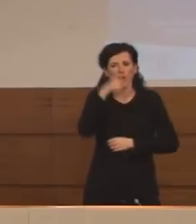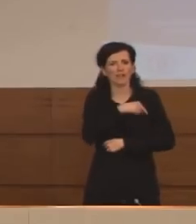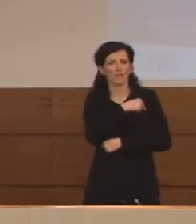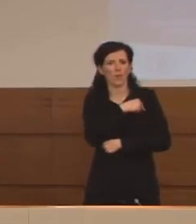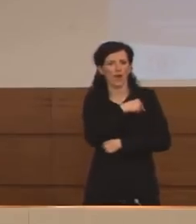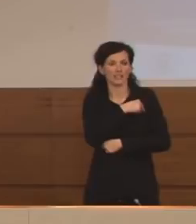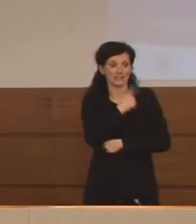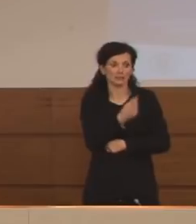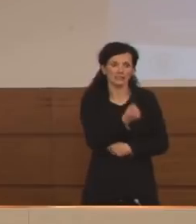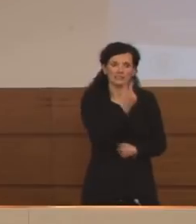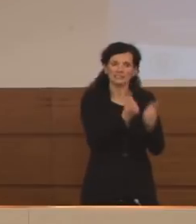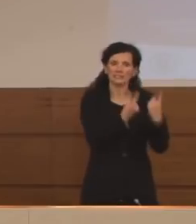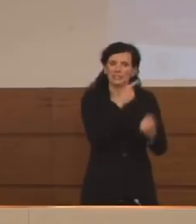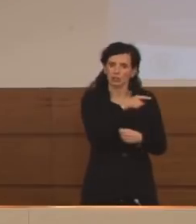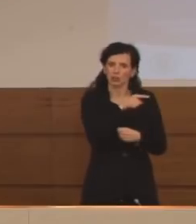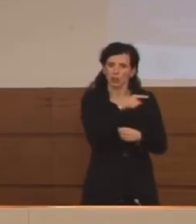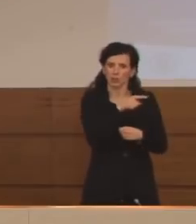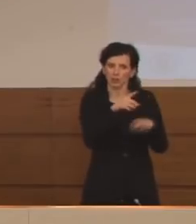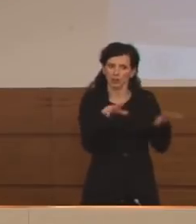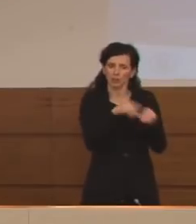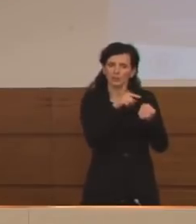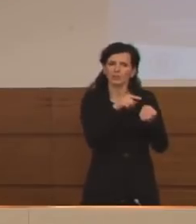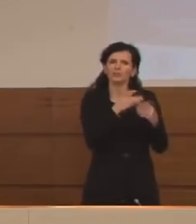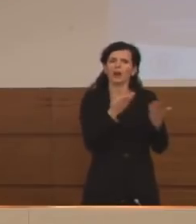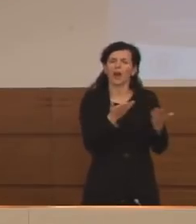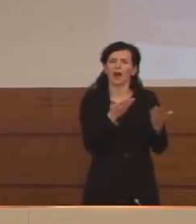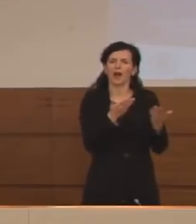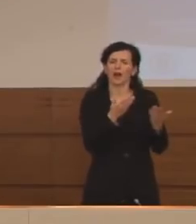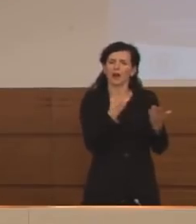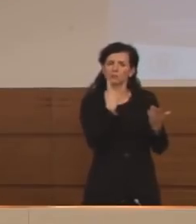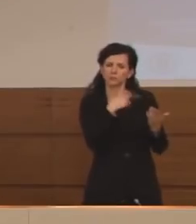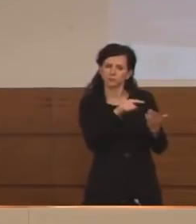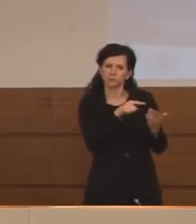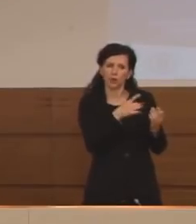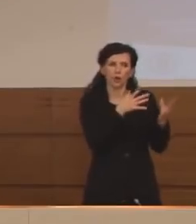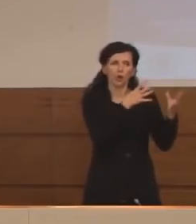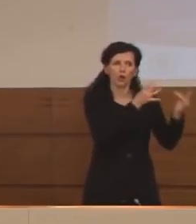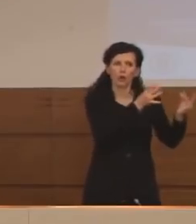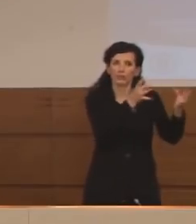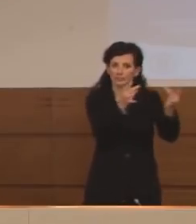Quindi, a mano a mano, l'assunzione che si fa è che la contagiosità tenda a diminuire nel tempo.